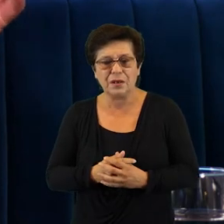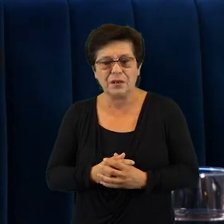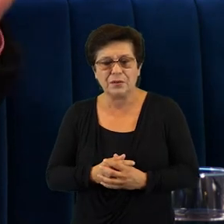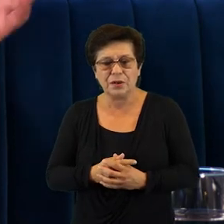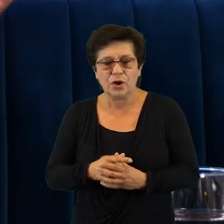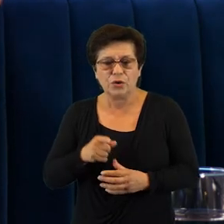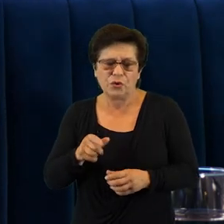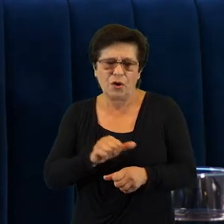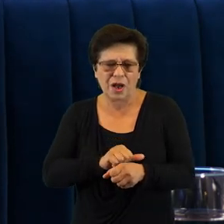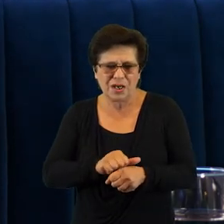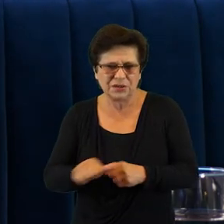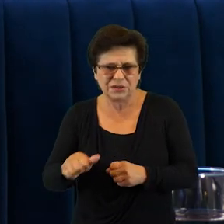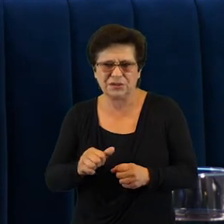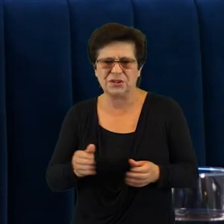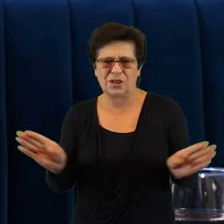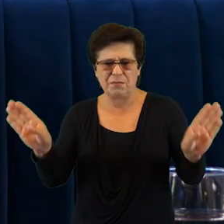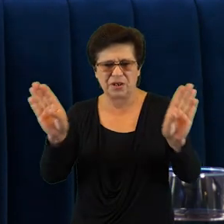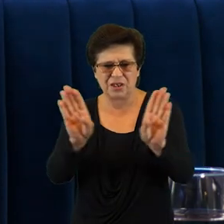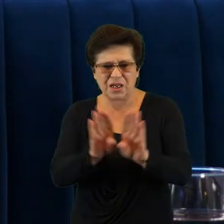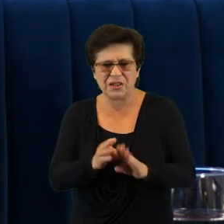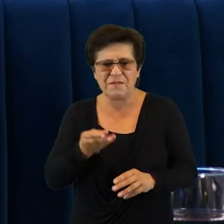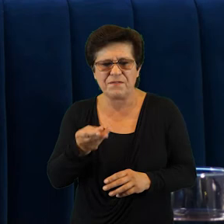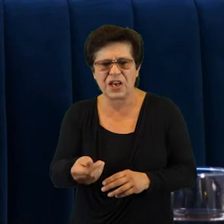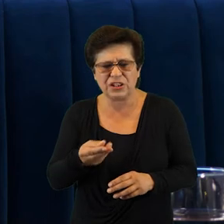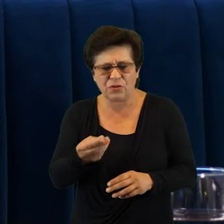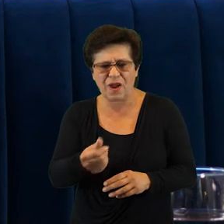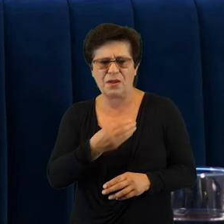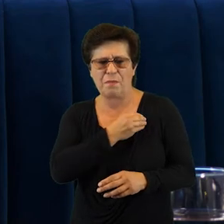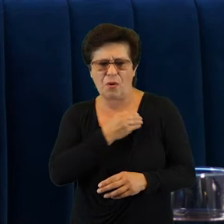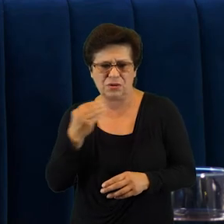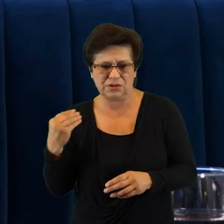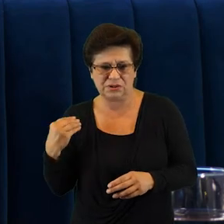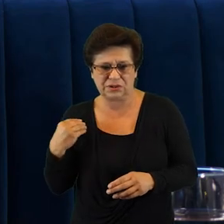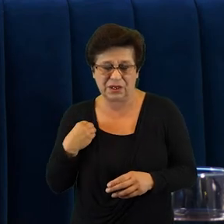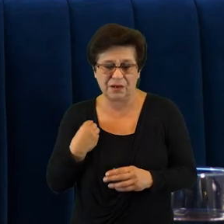To znaczy, to jest taki obiekt dosyć zamknięty, finansowany przez Polskę. Wspaniałe wydania.